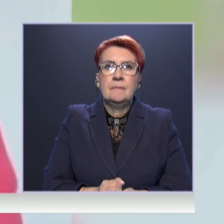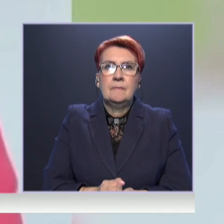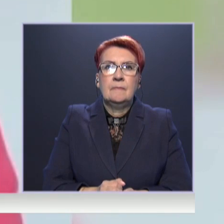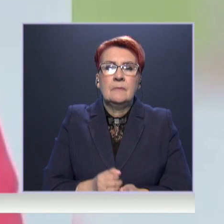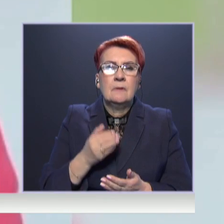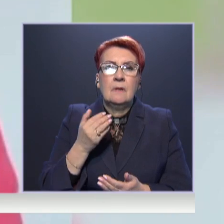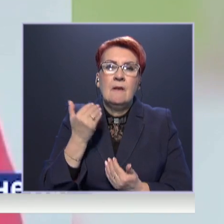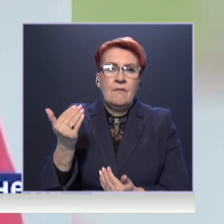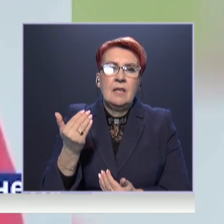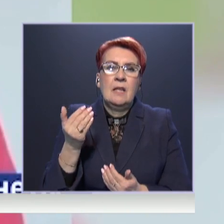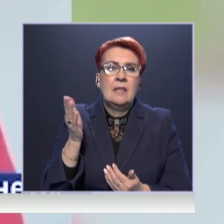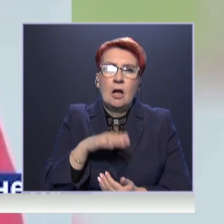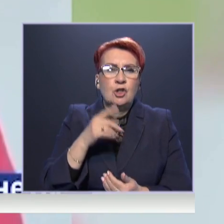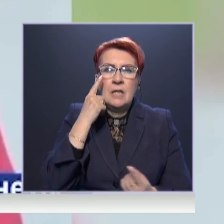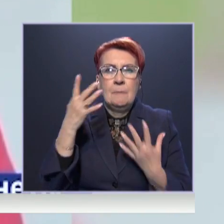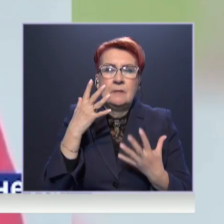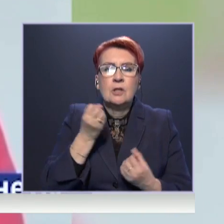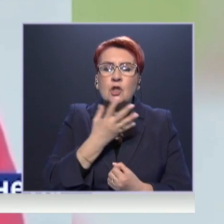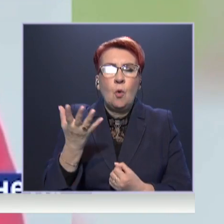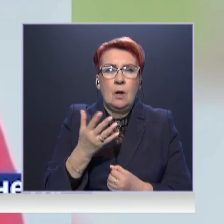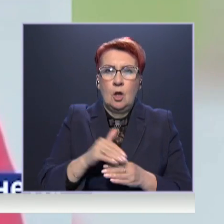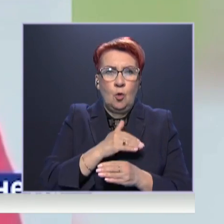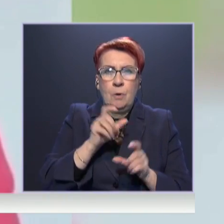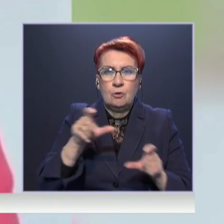представляете сколько добрых людей со всей планеты